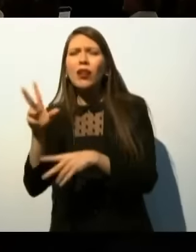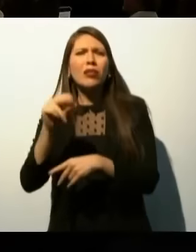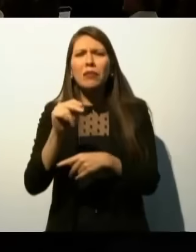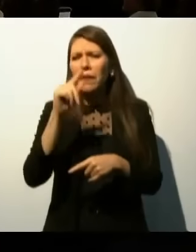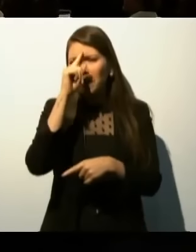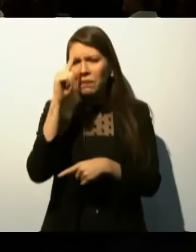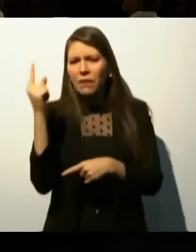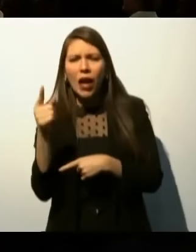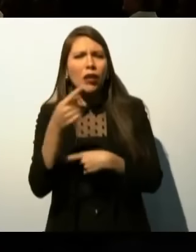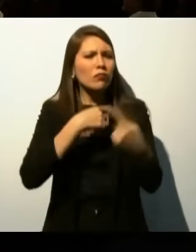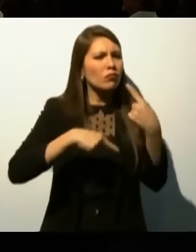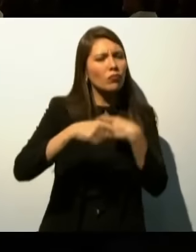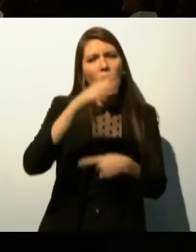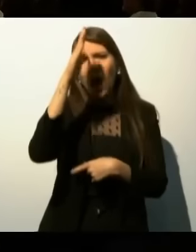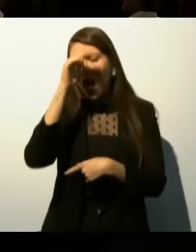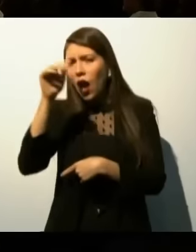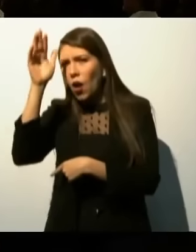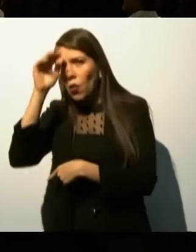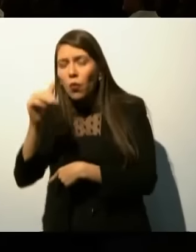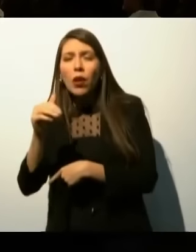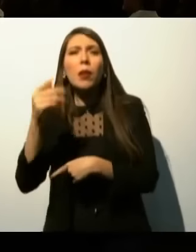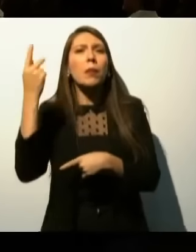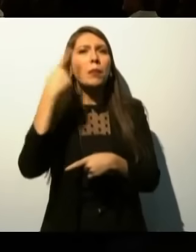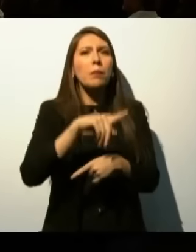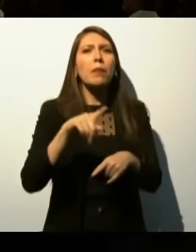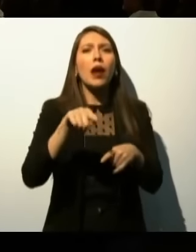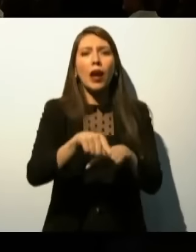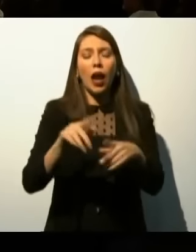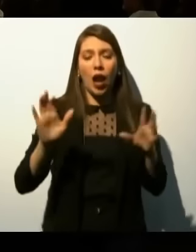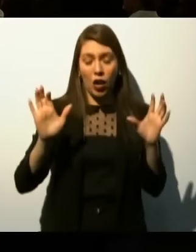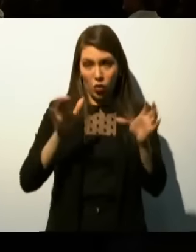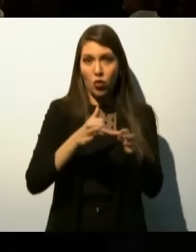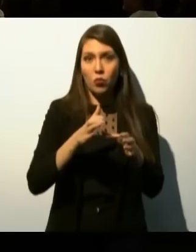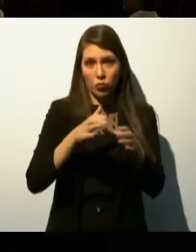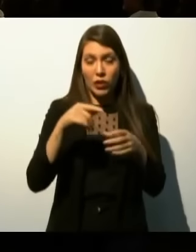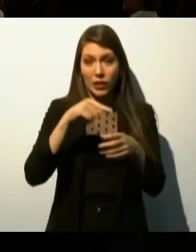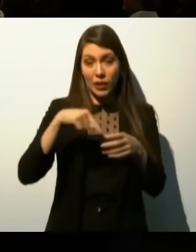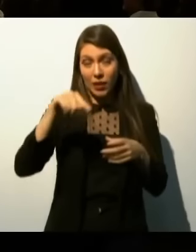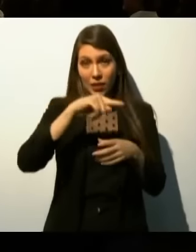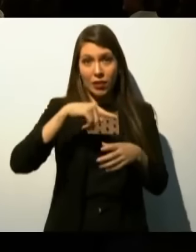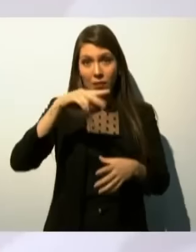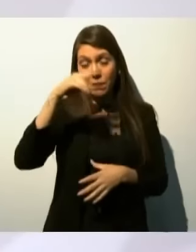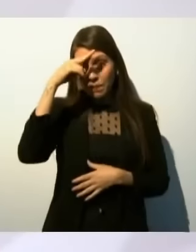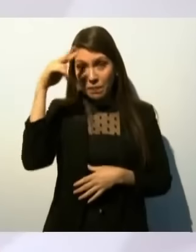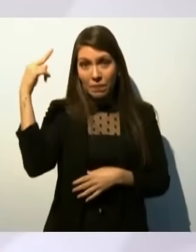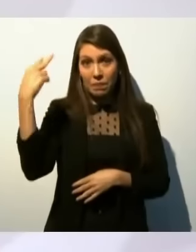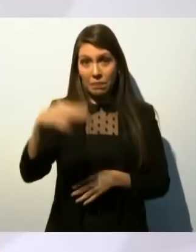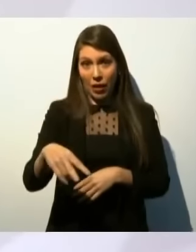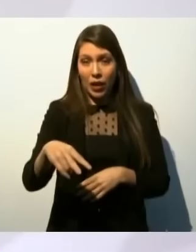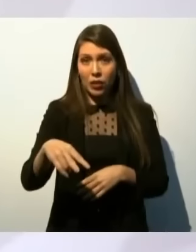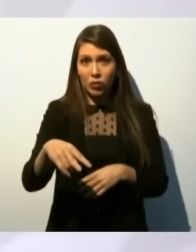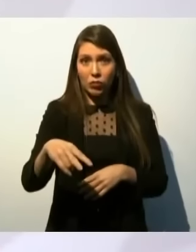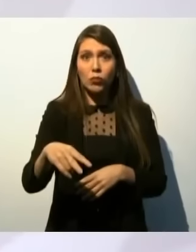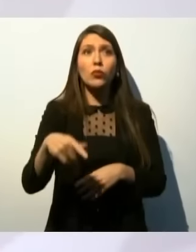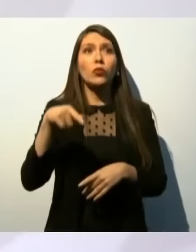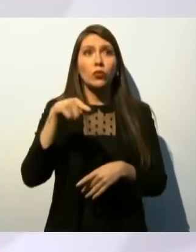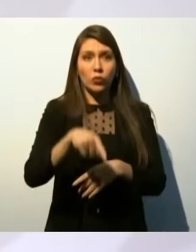a la comunidad internacional de que México en su más amplia pluralidad y aún con sus